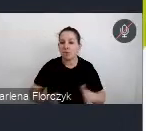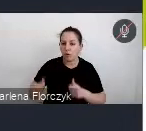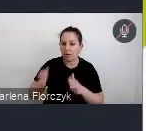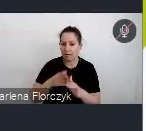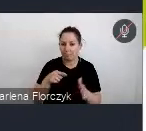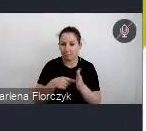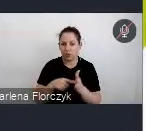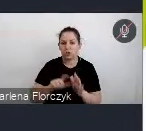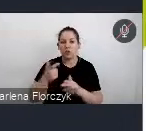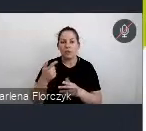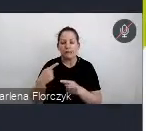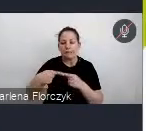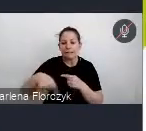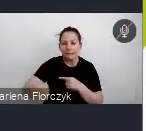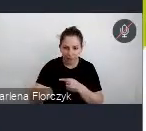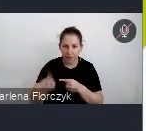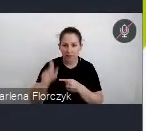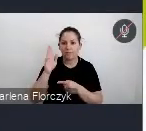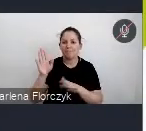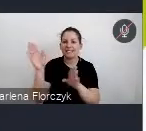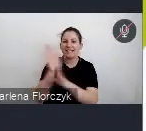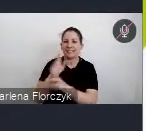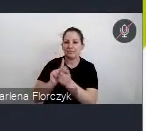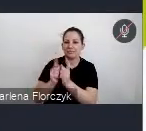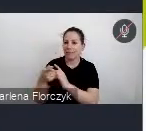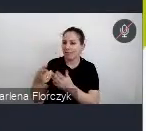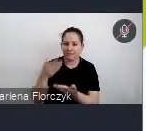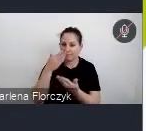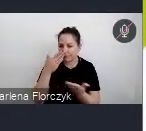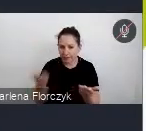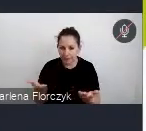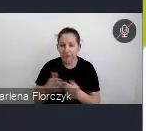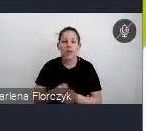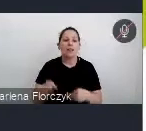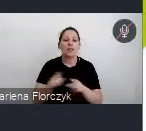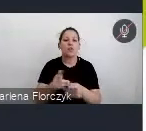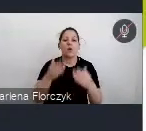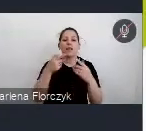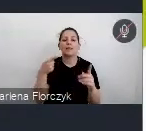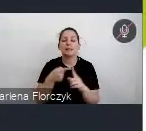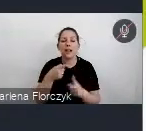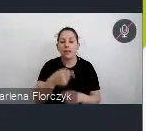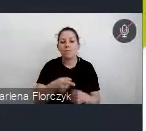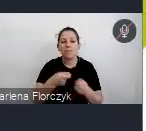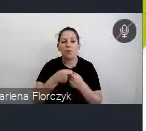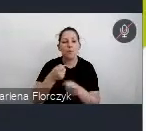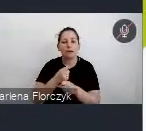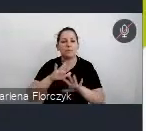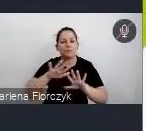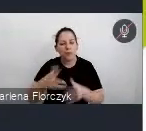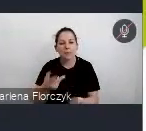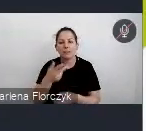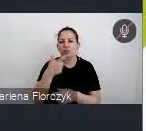co nadchodzi wraz ze zmianą klimatu. Kolejny cel to współpraca z co najmniej 150 regionami